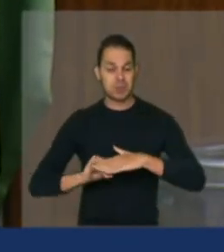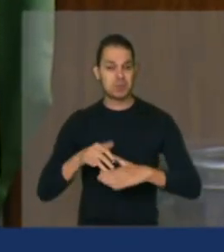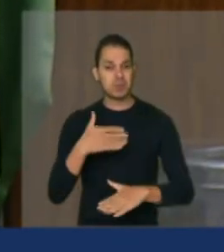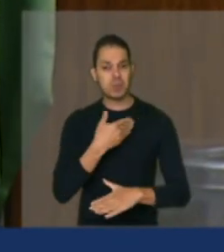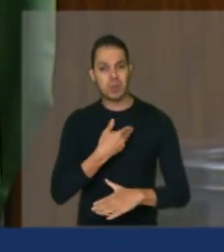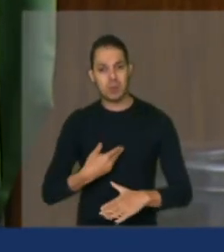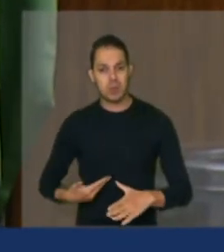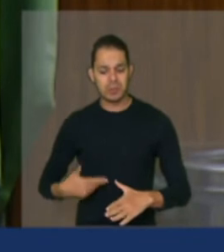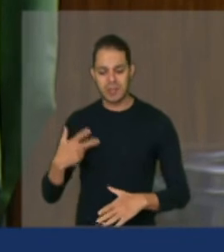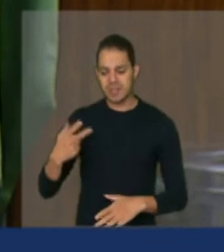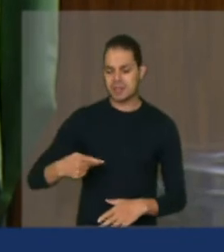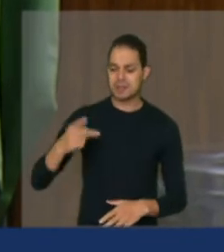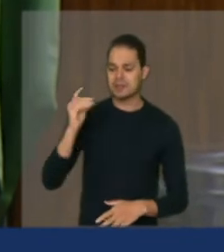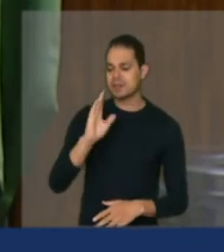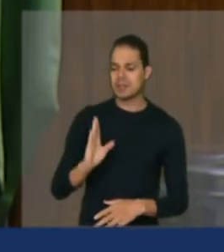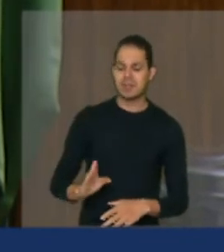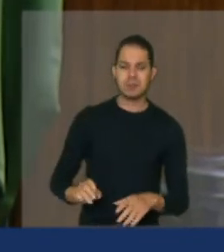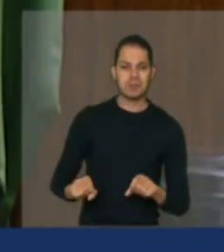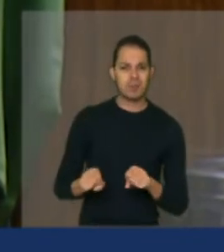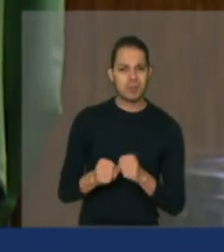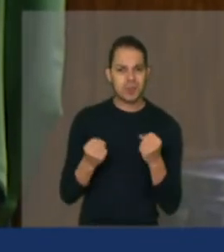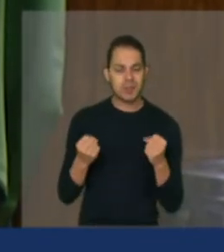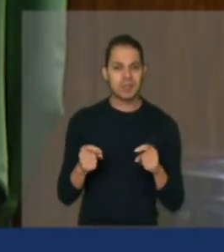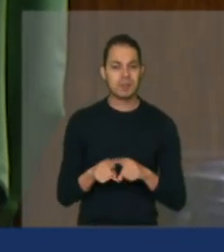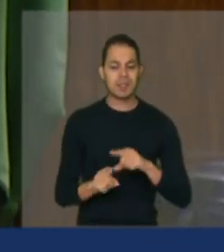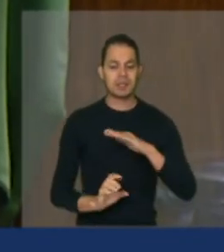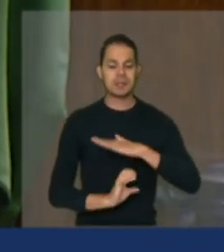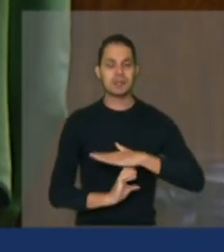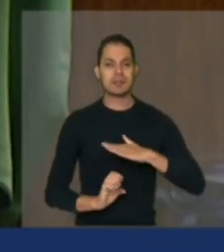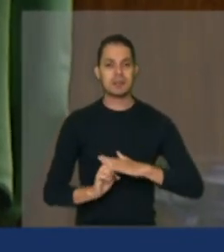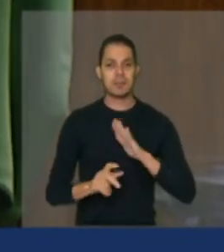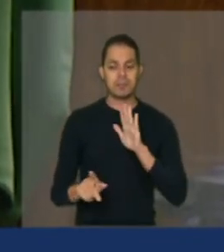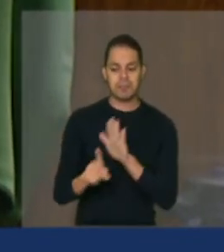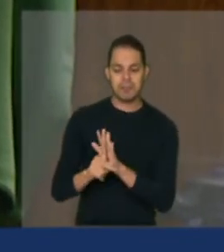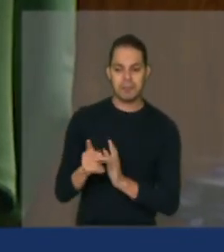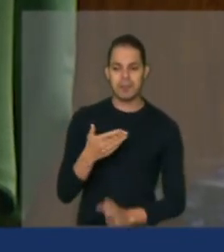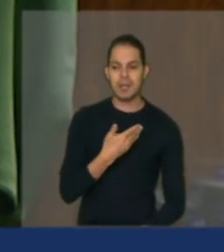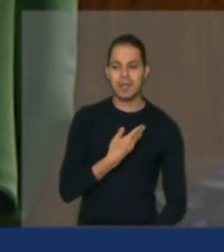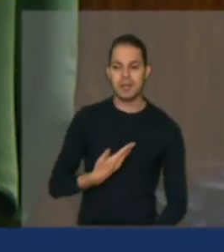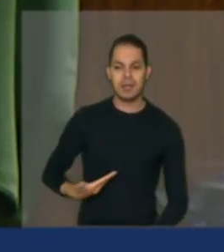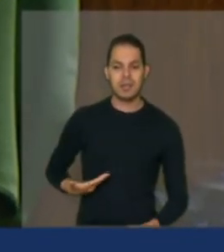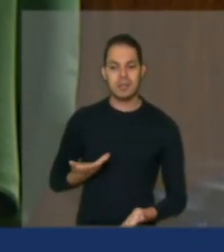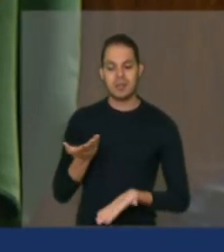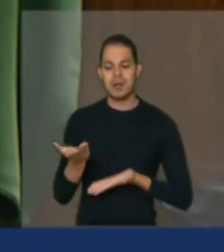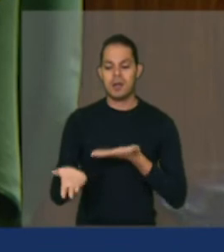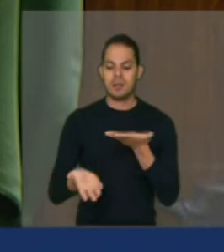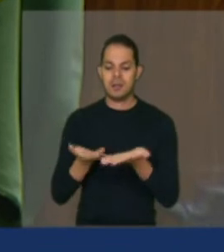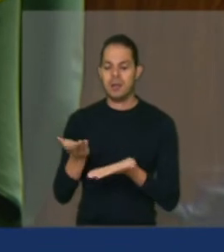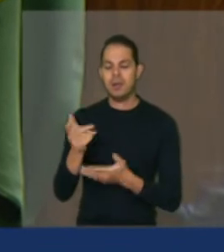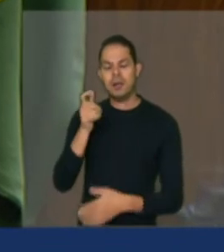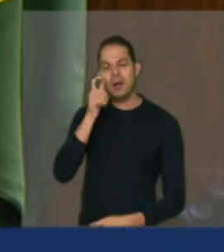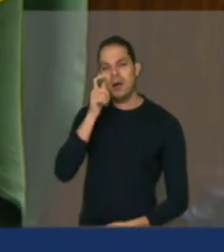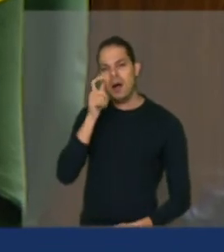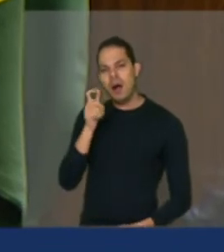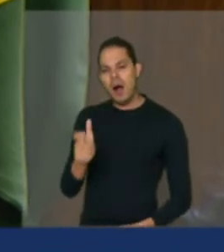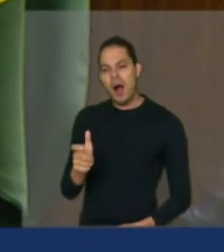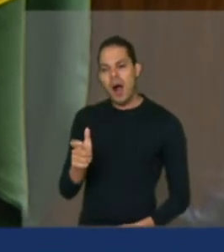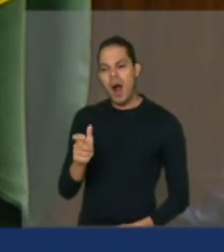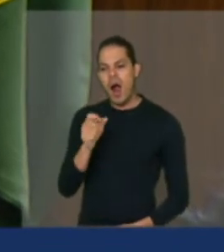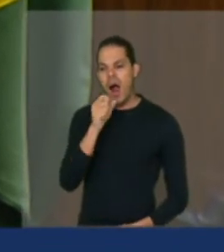PÚBLICAS NO NOSSO PAÍS DAS EMPRESAS ESTATAIS PARA ATENDER A INTERESSES QUE NÃO ESTÃO MUITO CLAROS PARA A